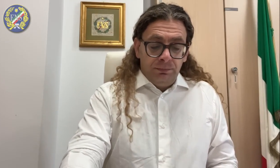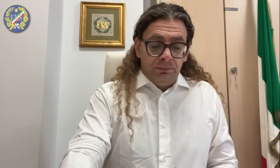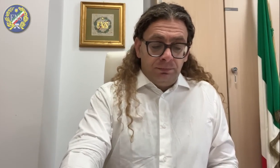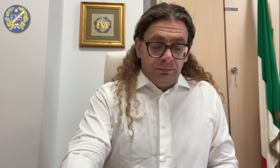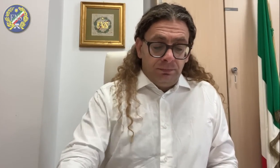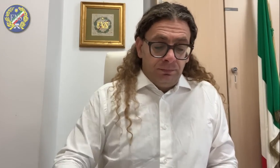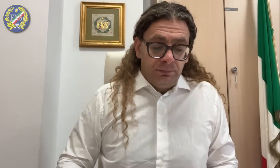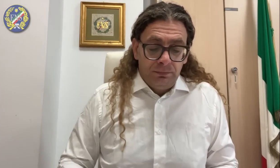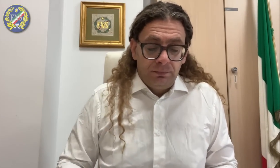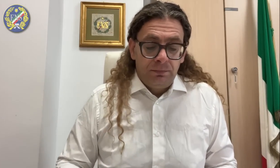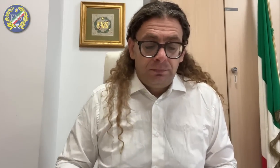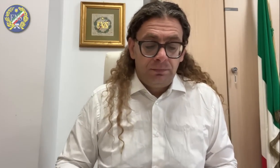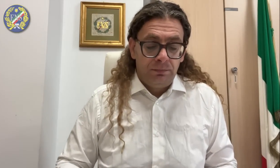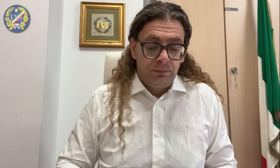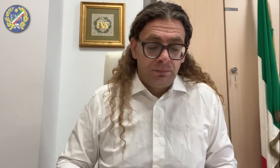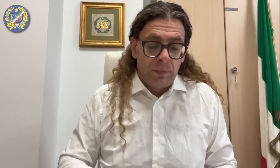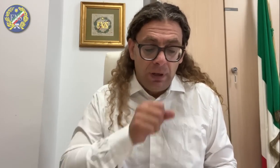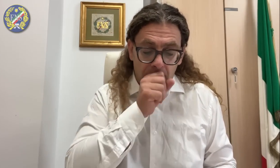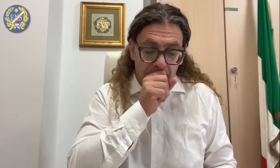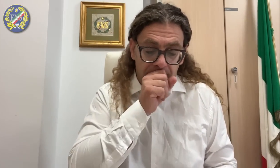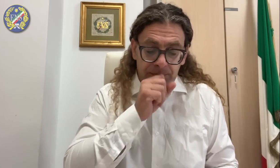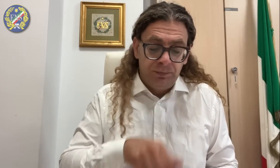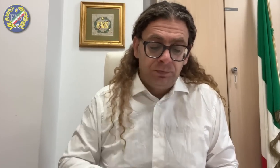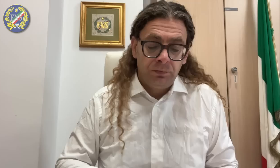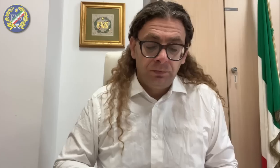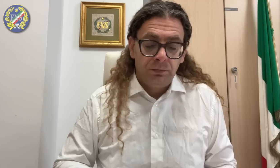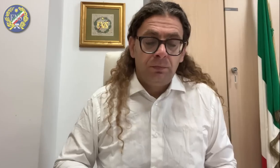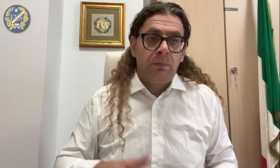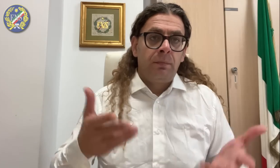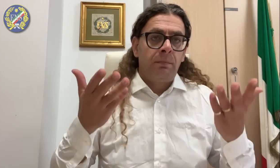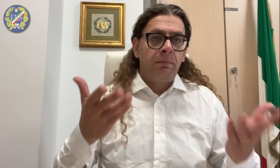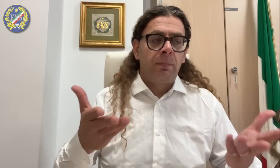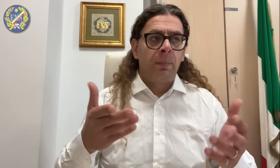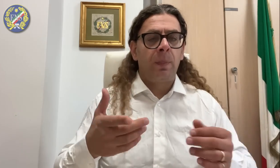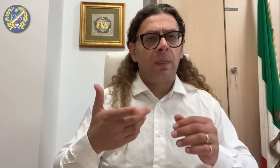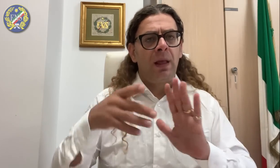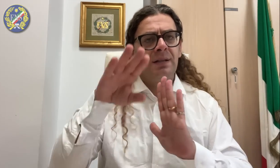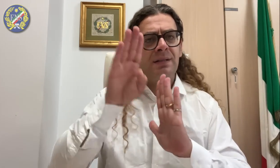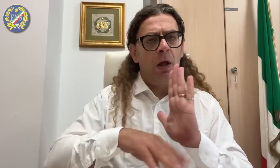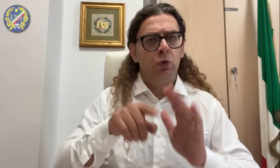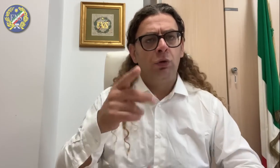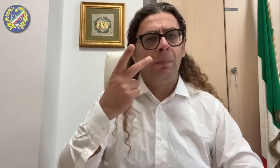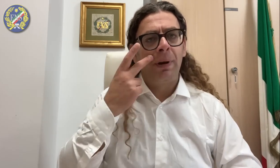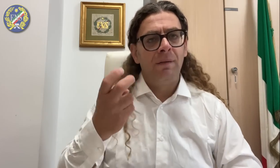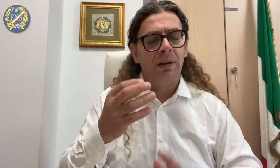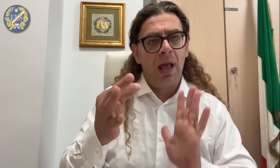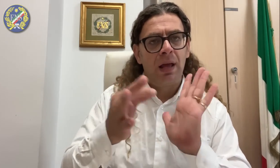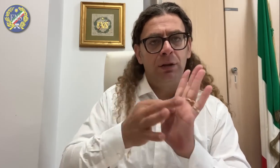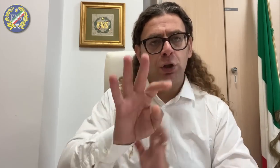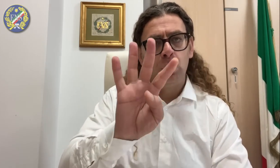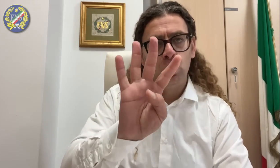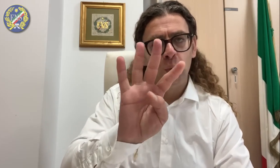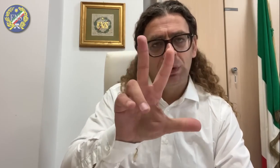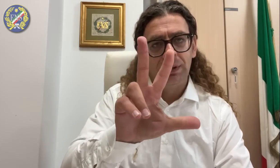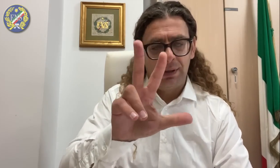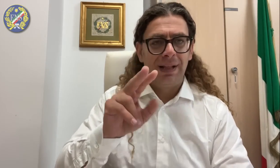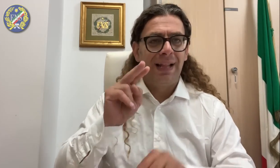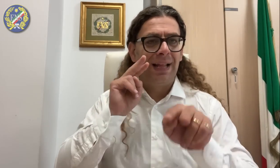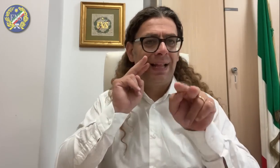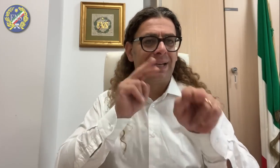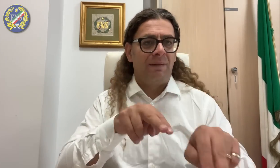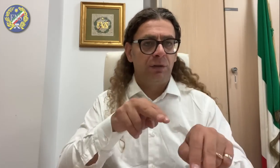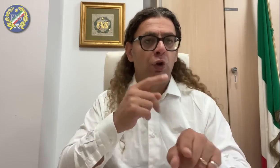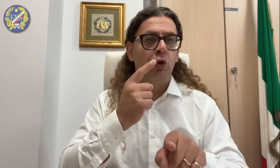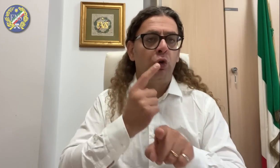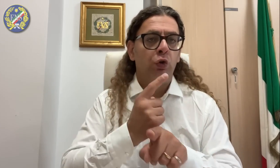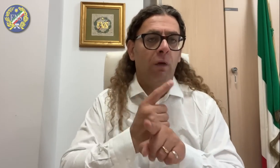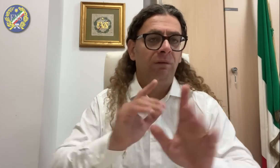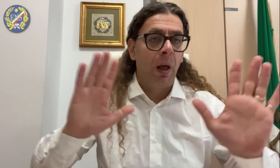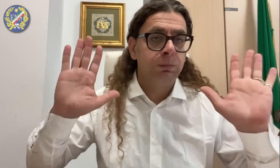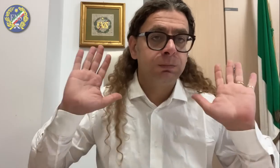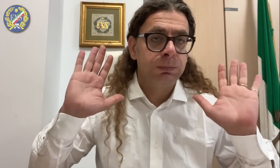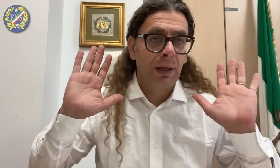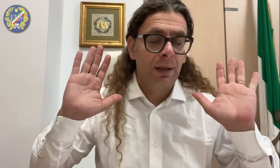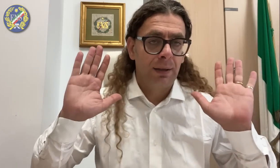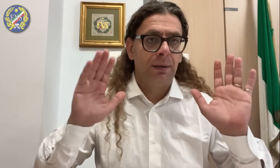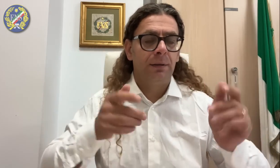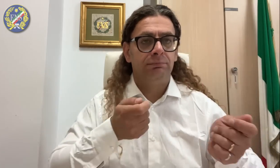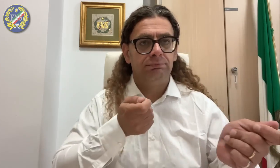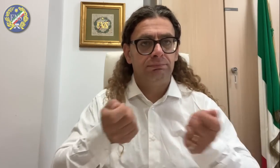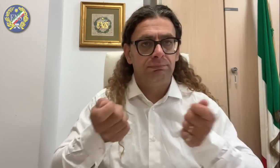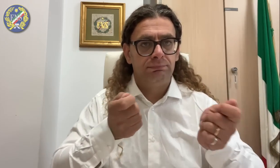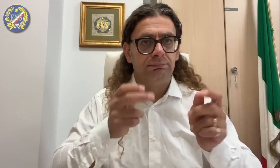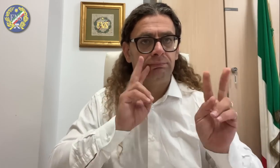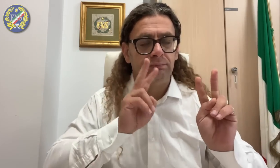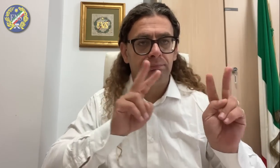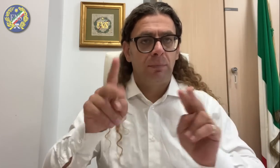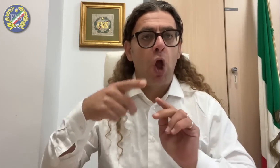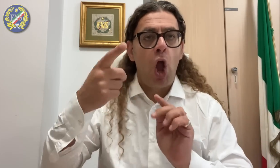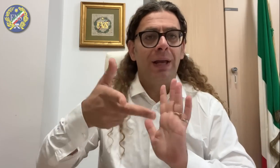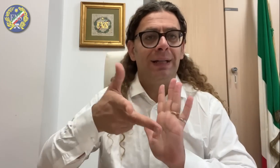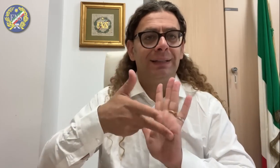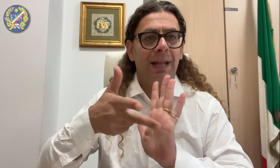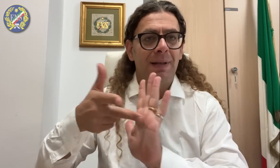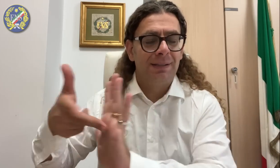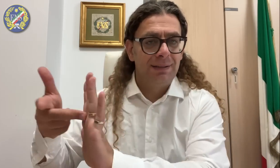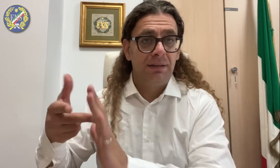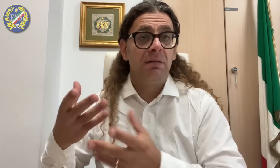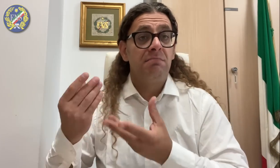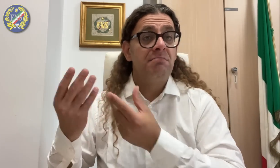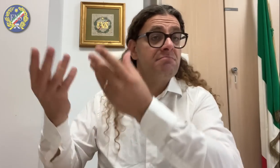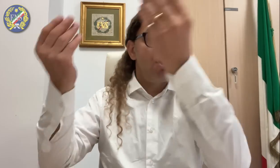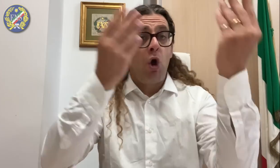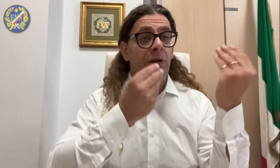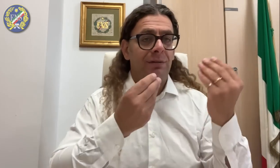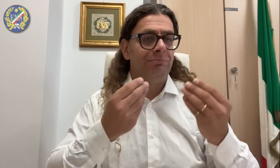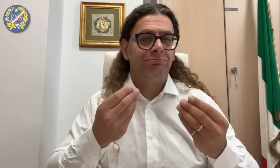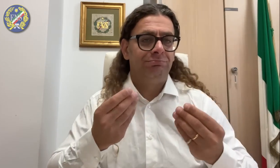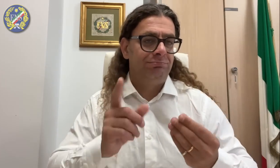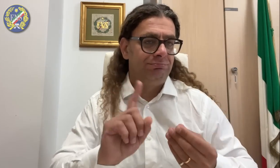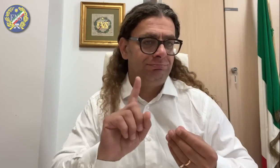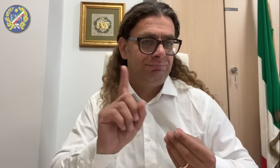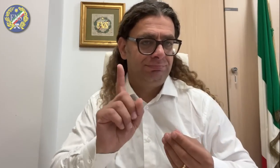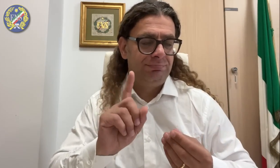Lo ribadisco perché è importante che sia chiaro. Lo Statuto all’art. 43 prevede che il Revisore faccia i dovuti accertamenti ogni tre mesi, questo da molti non è stato